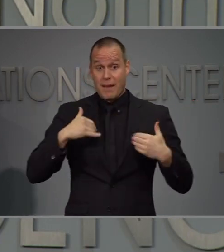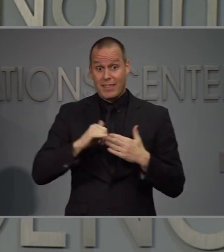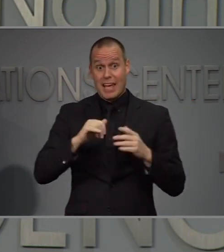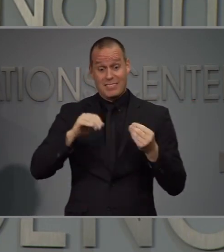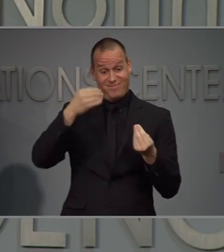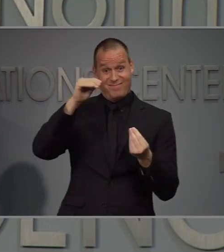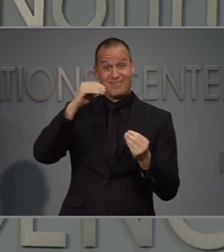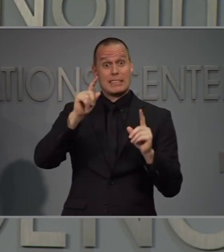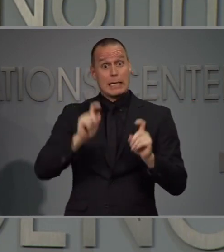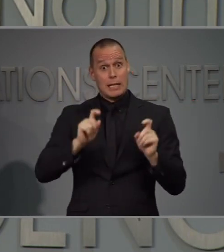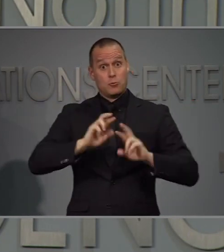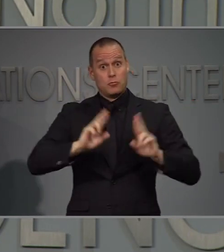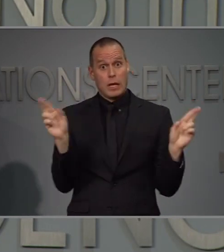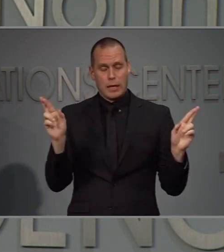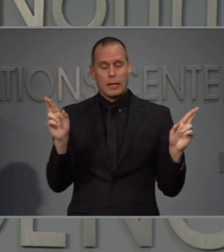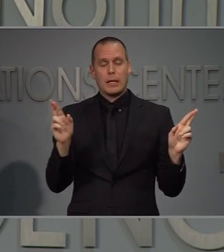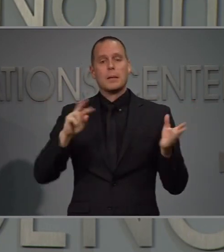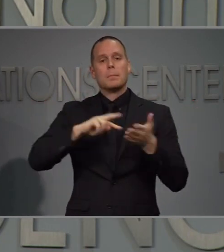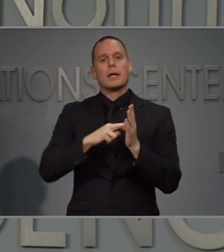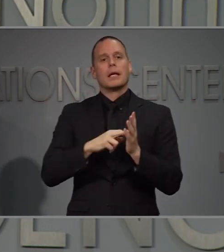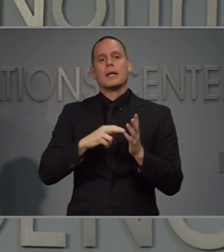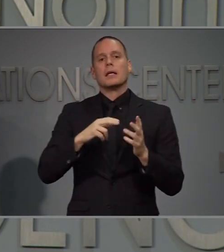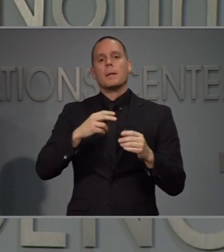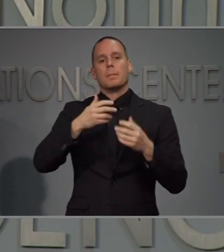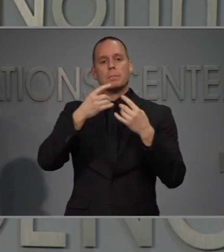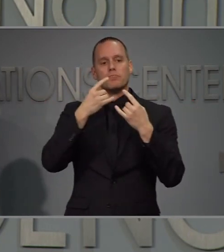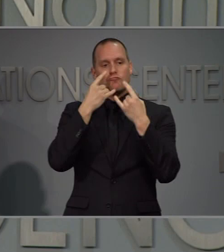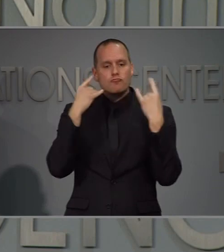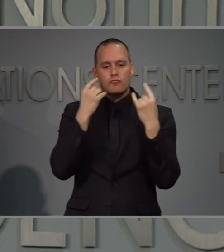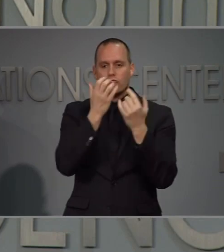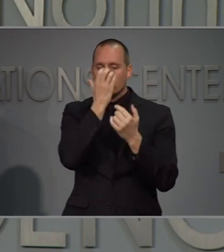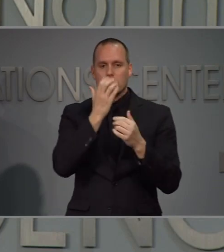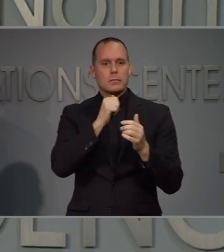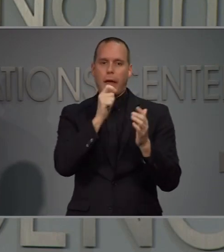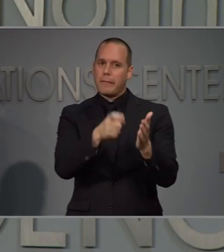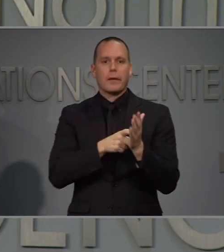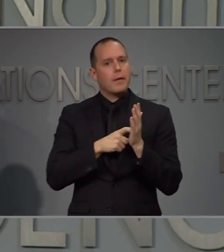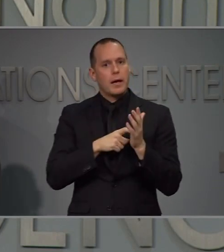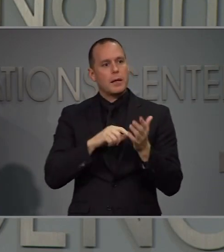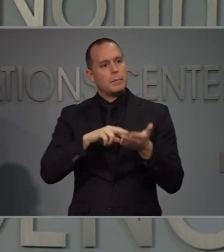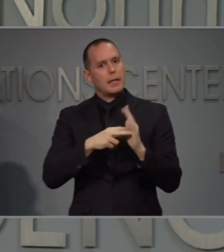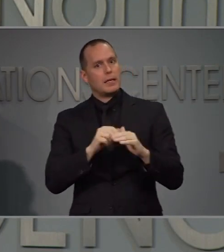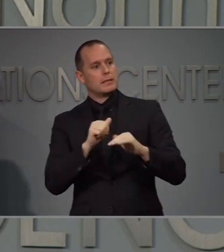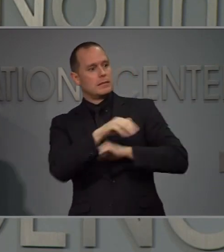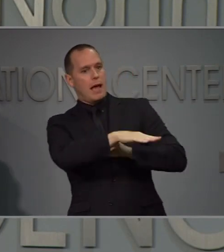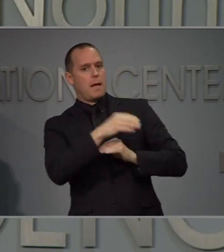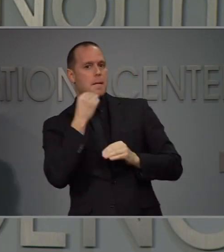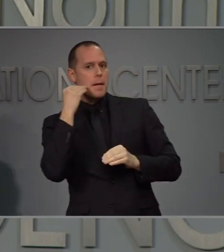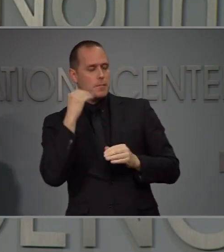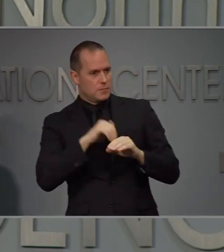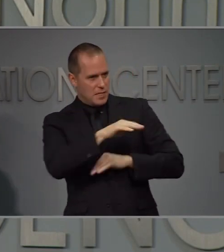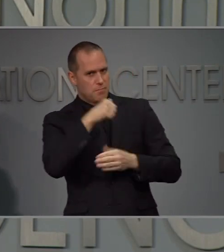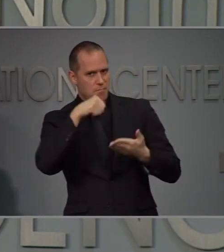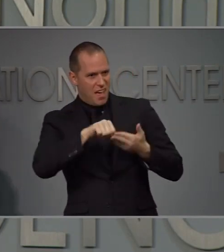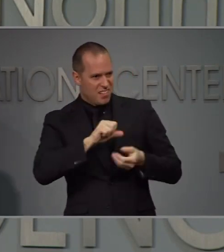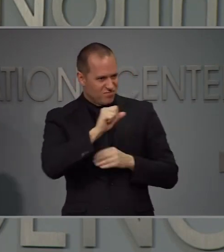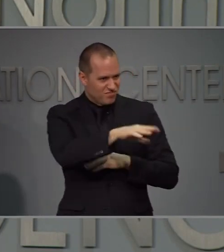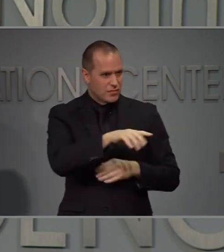estamos en ese punto, pero cuando pase eso tendremos que tener el equipo de protección personal para cerciorarnos de